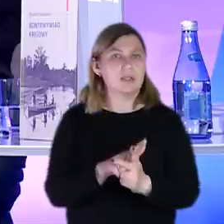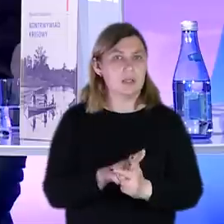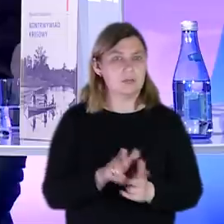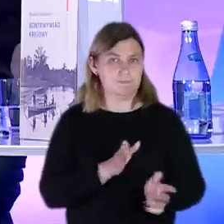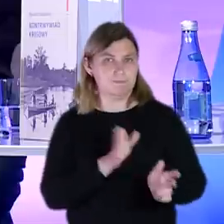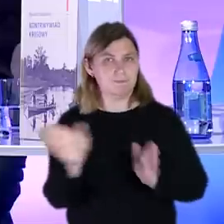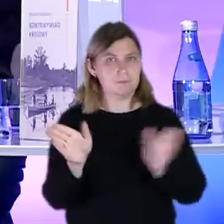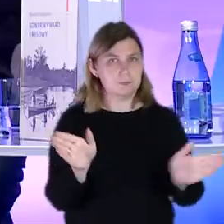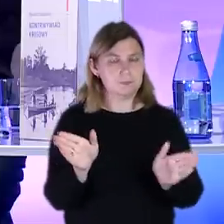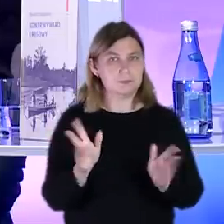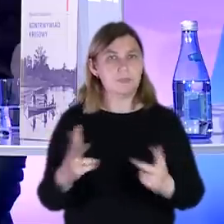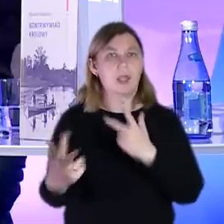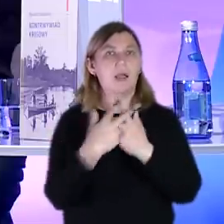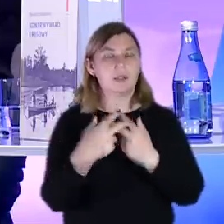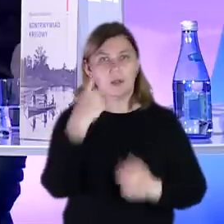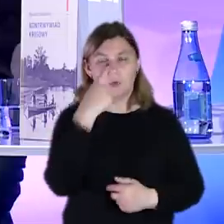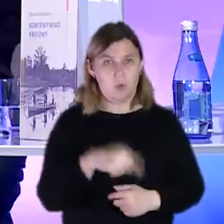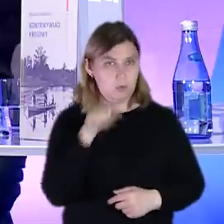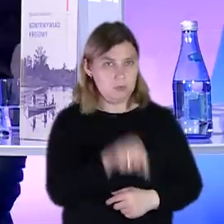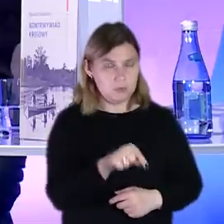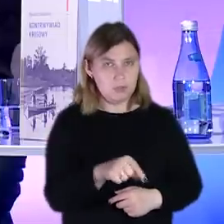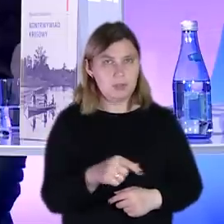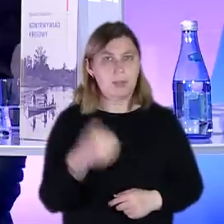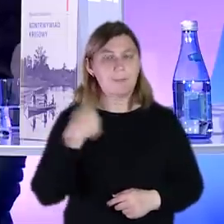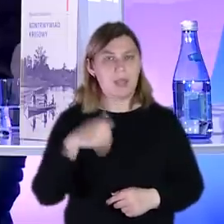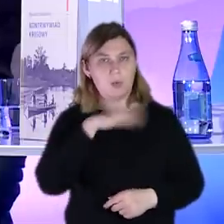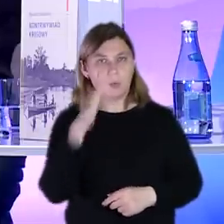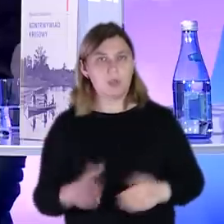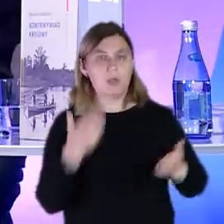czyli uderzyć na atakujące wojska sowieckie na Białystok i na Lublin;